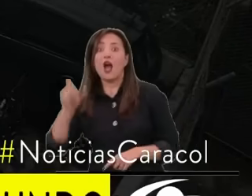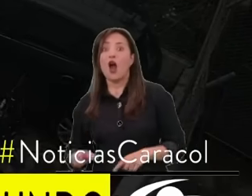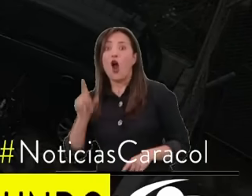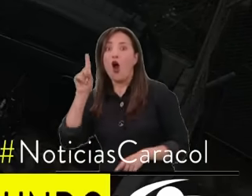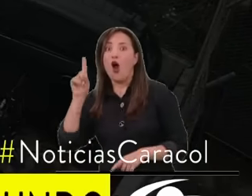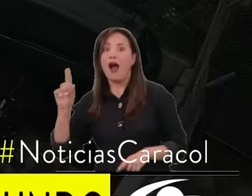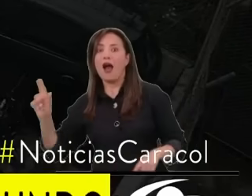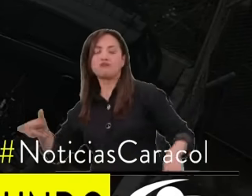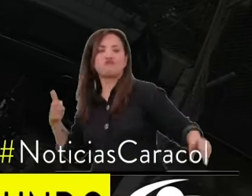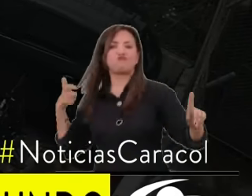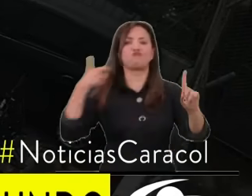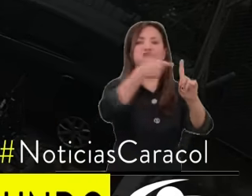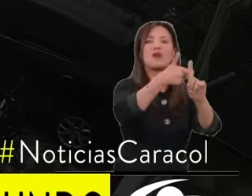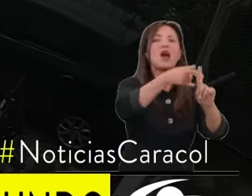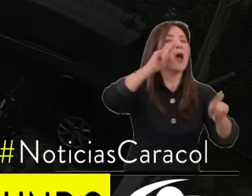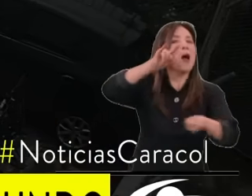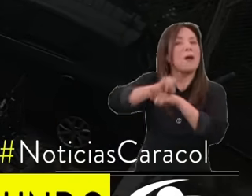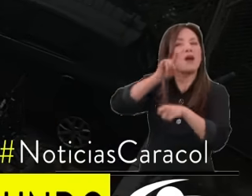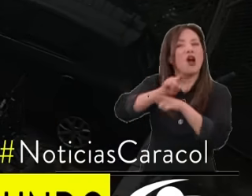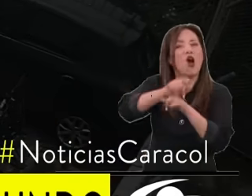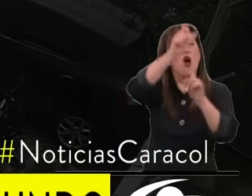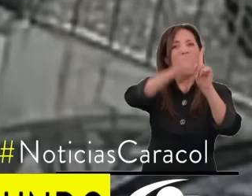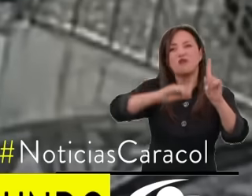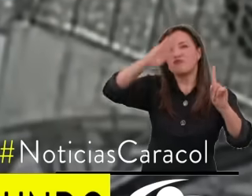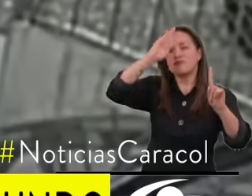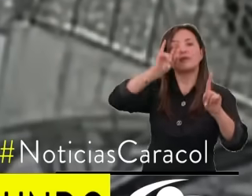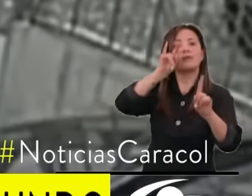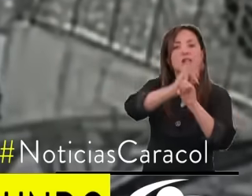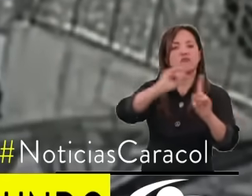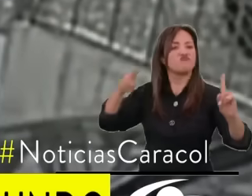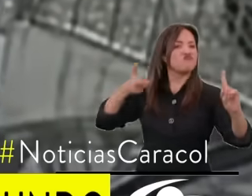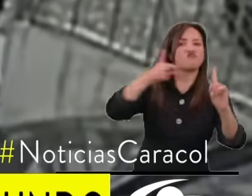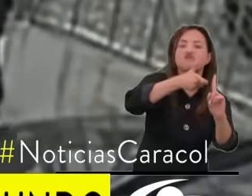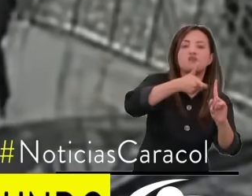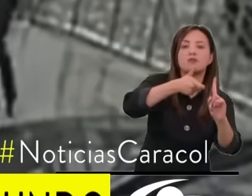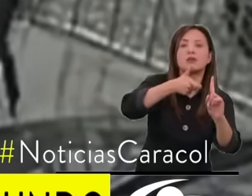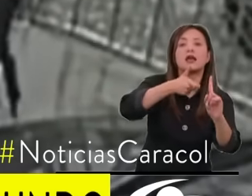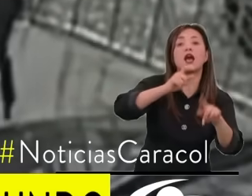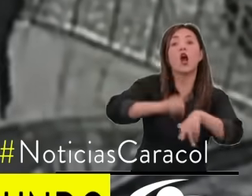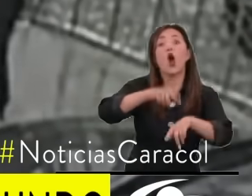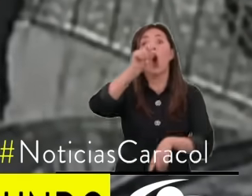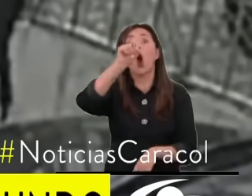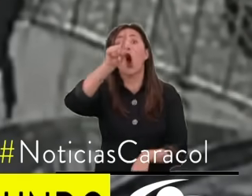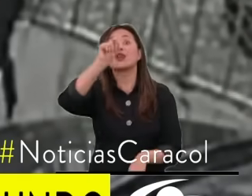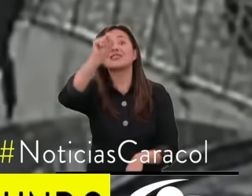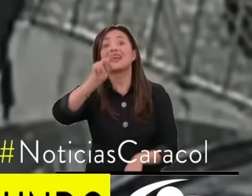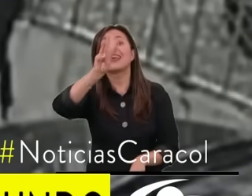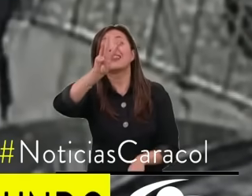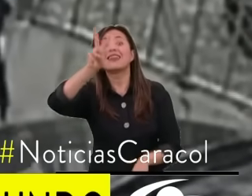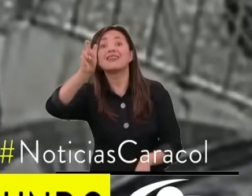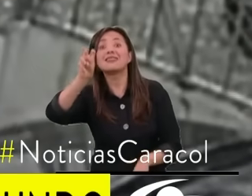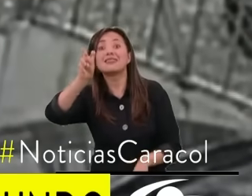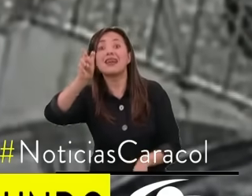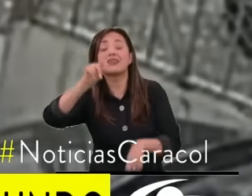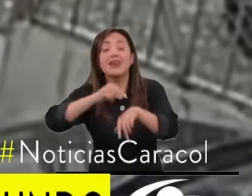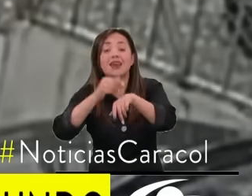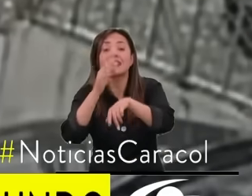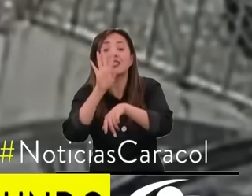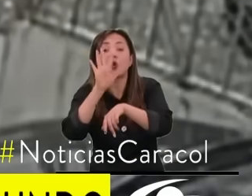detrás de los carros esperando el momento exacto en qué la reja